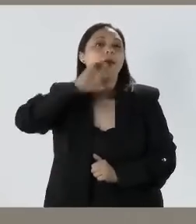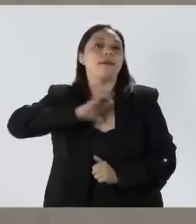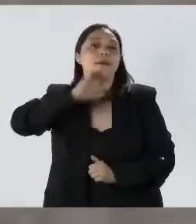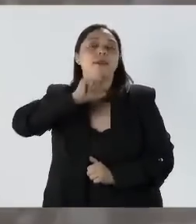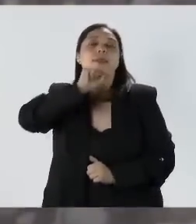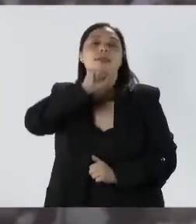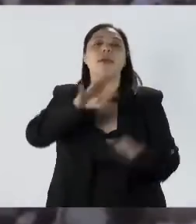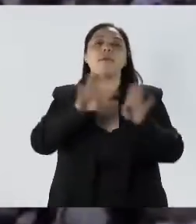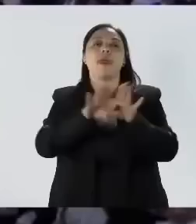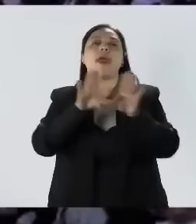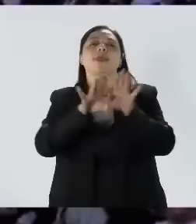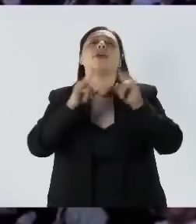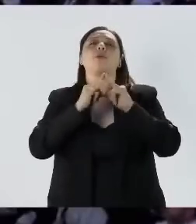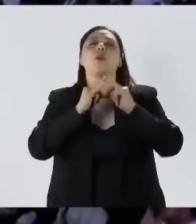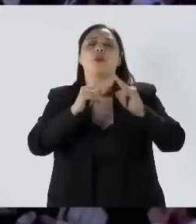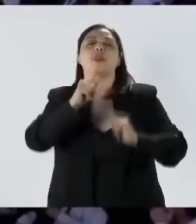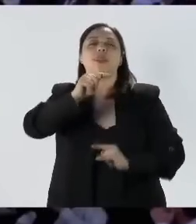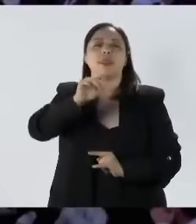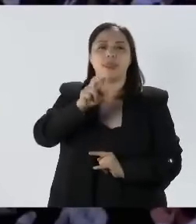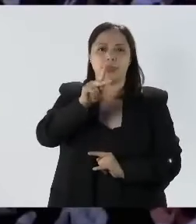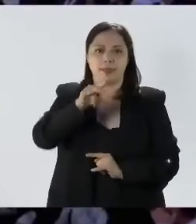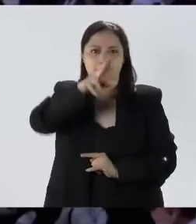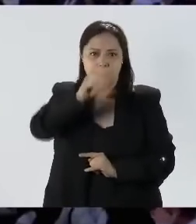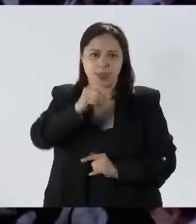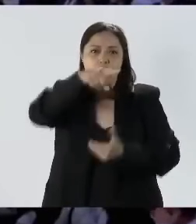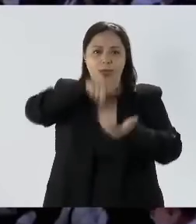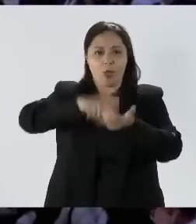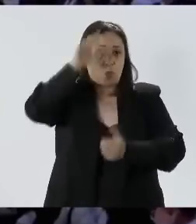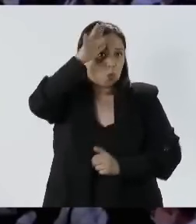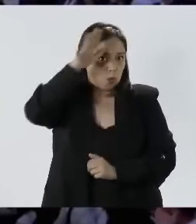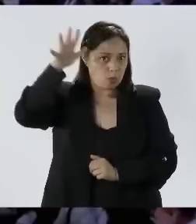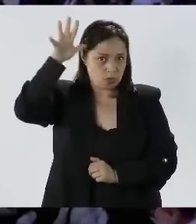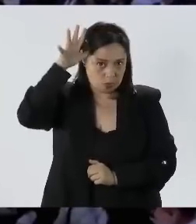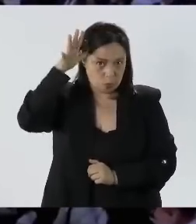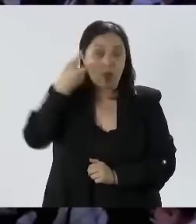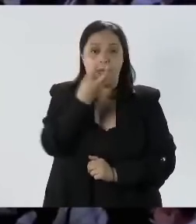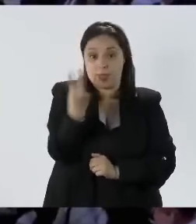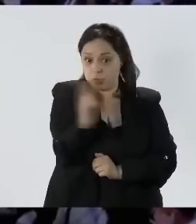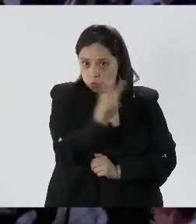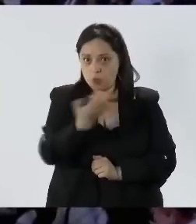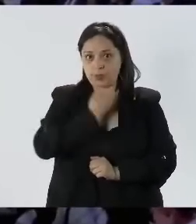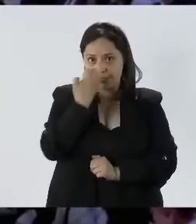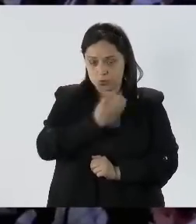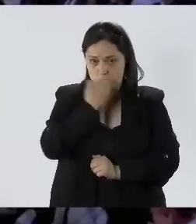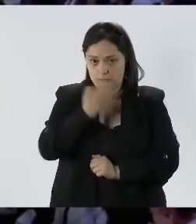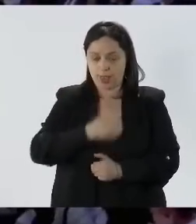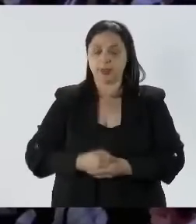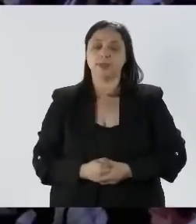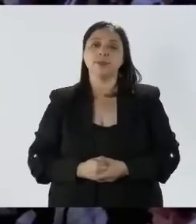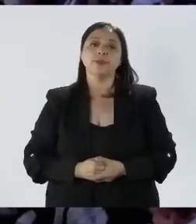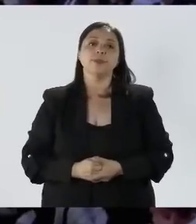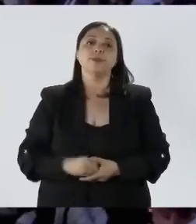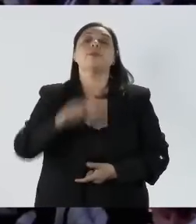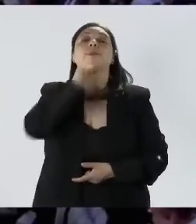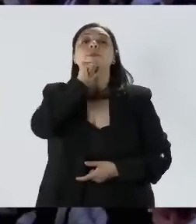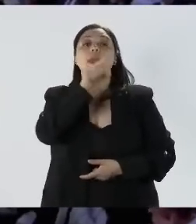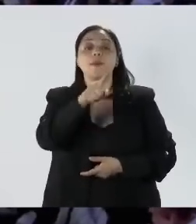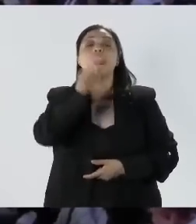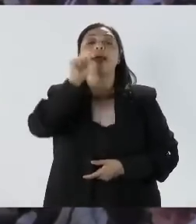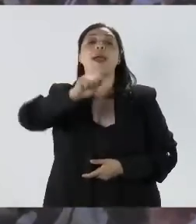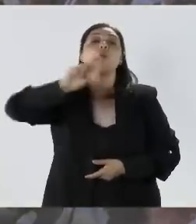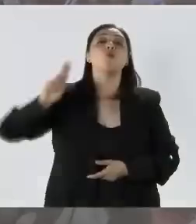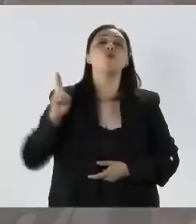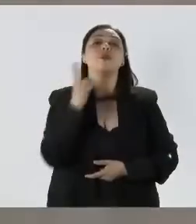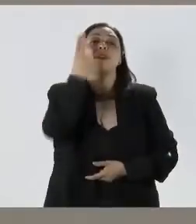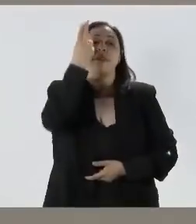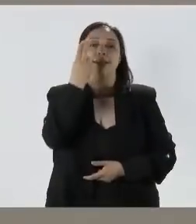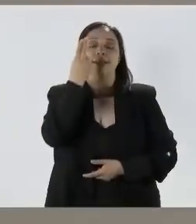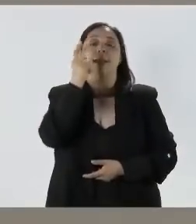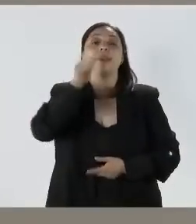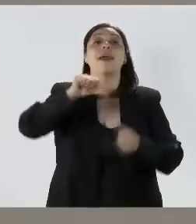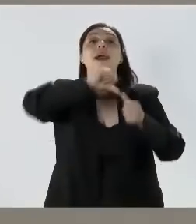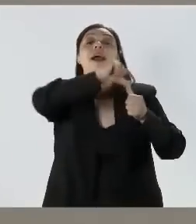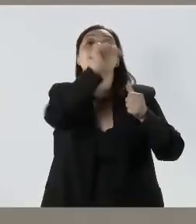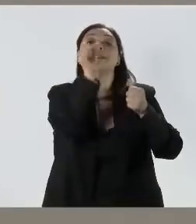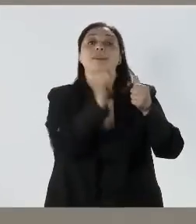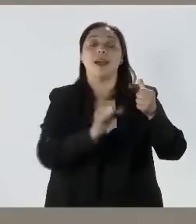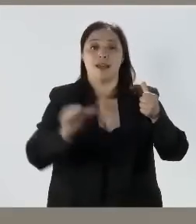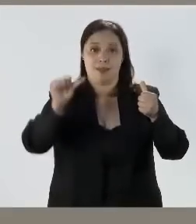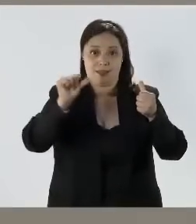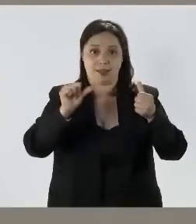cuautemo construiremos este año también la universidad de las artes que contará